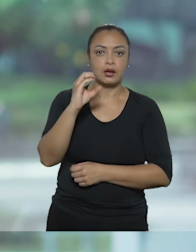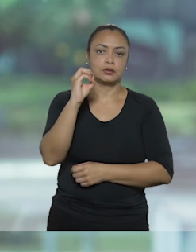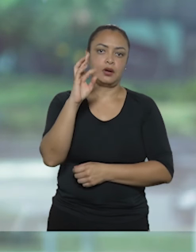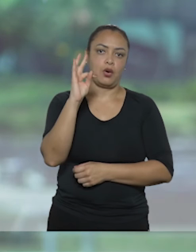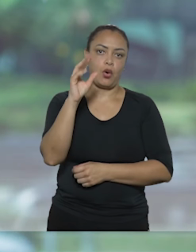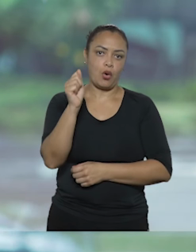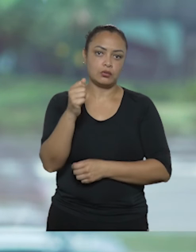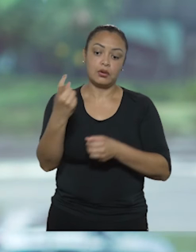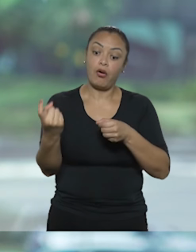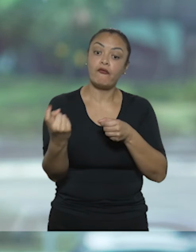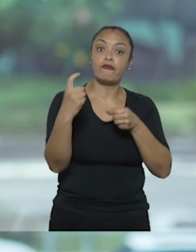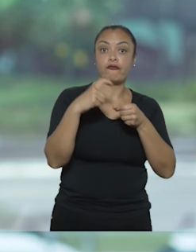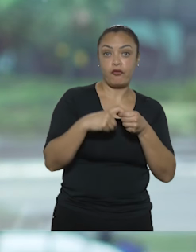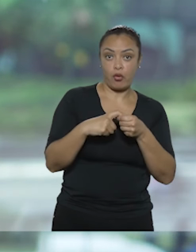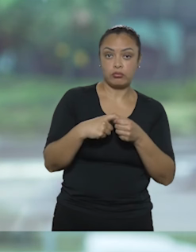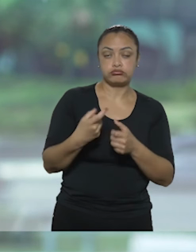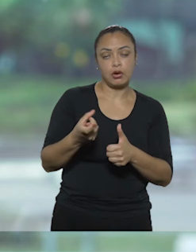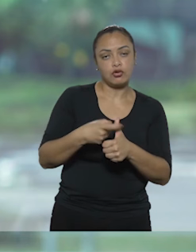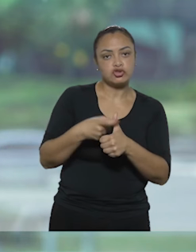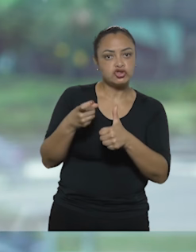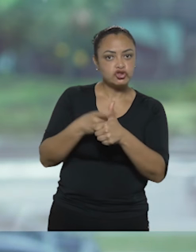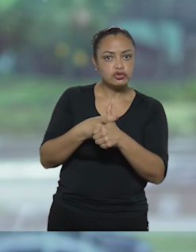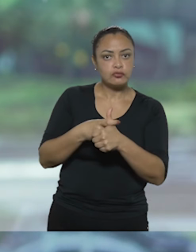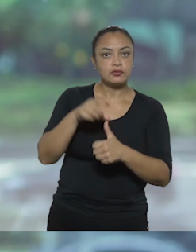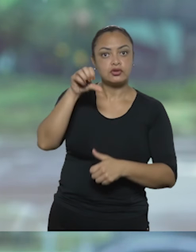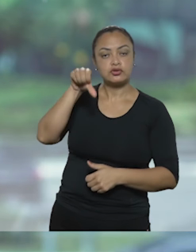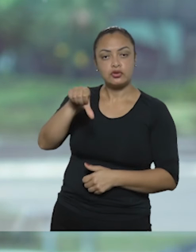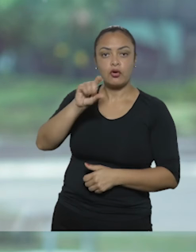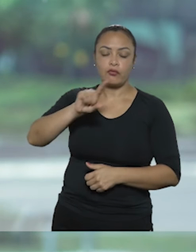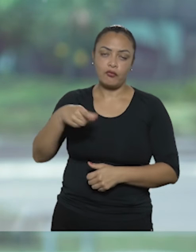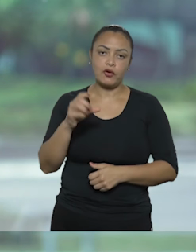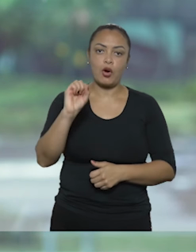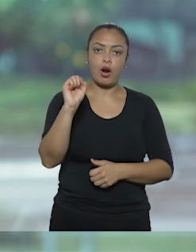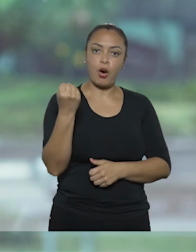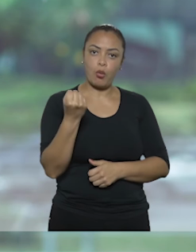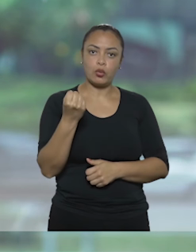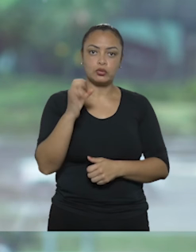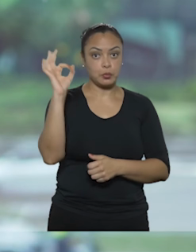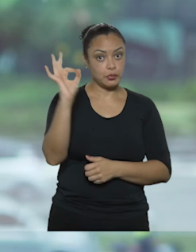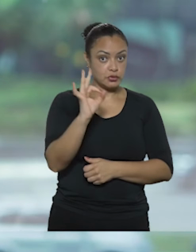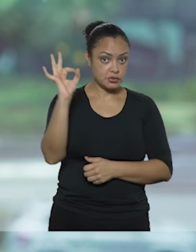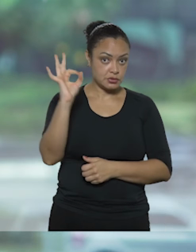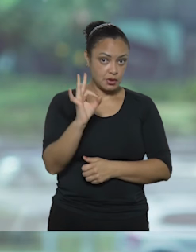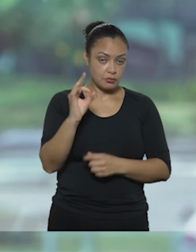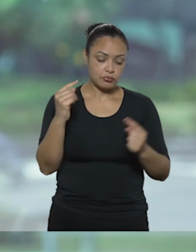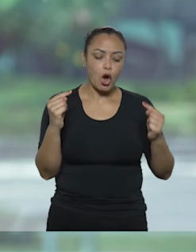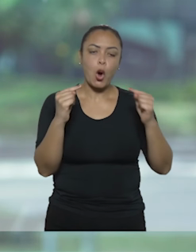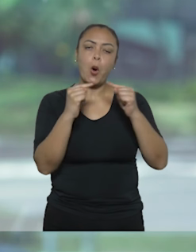a um retorno em dividendos, um dividend yield, de 9,8% considerando o preço de fechamento